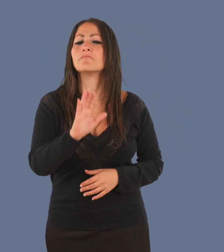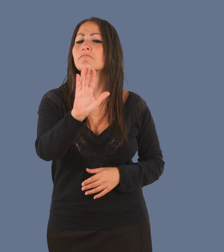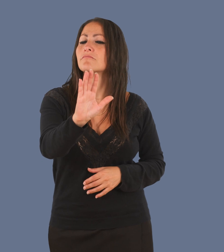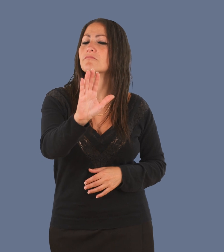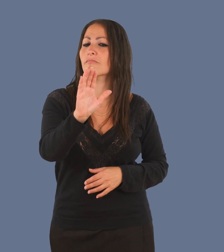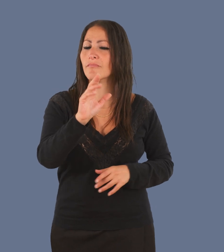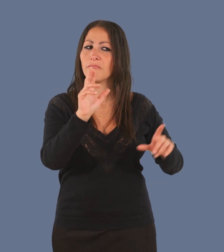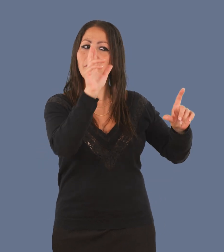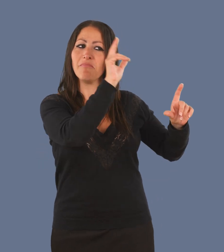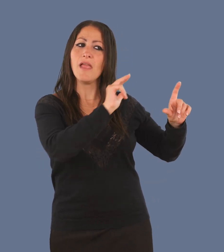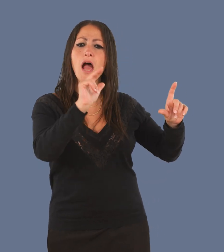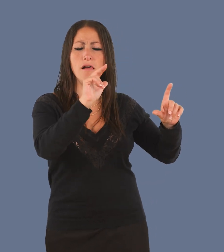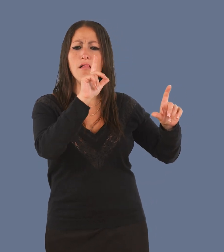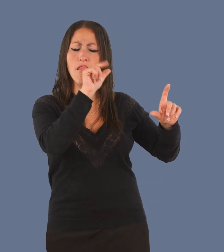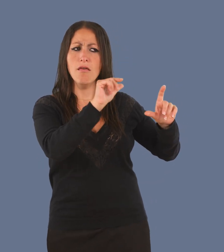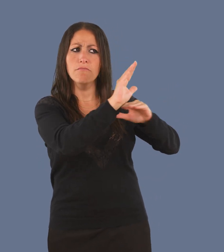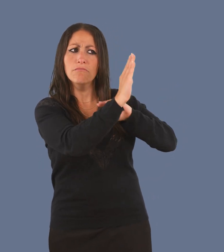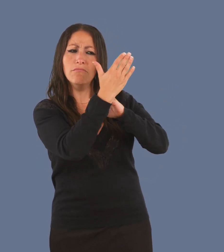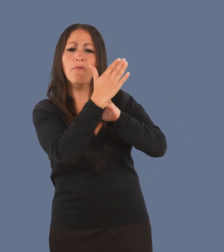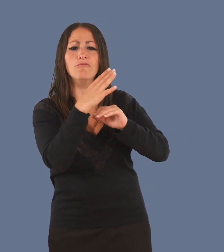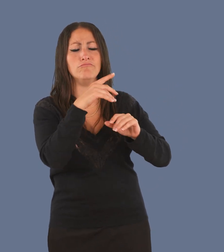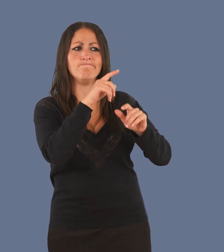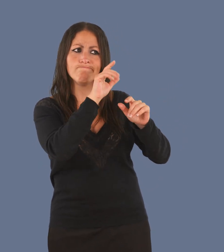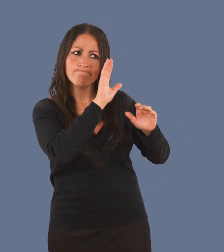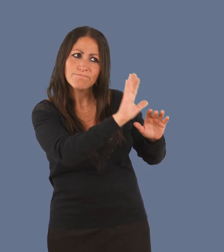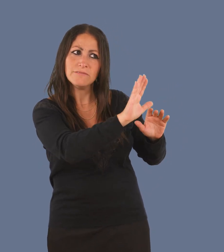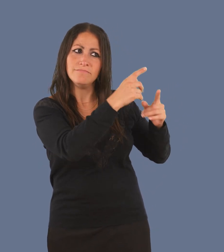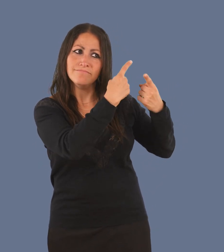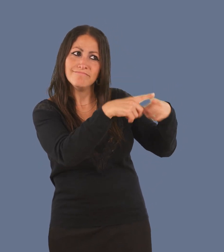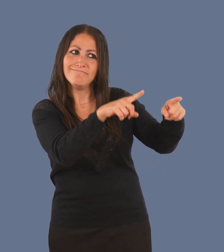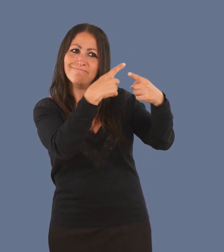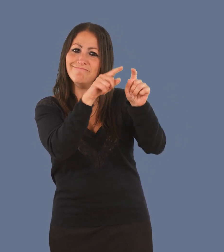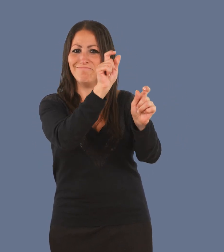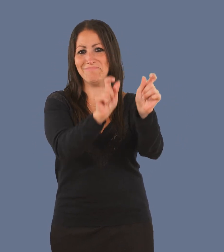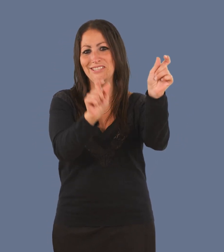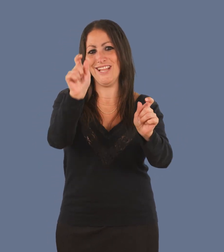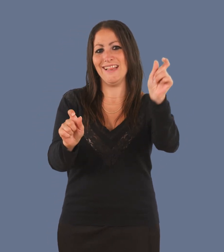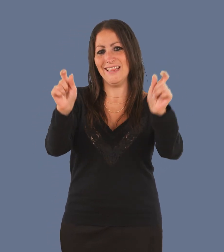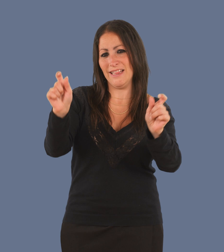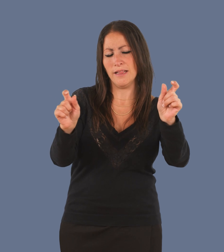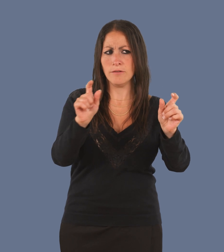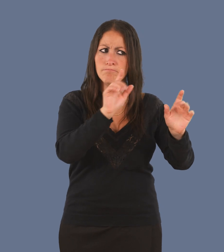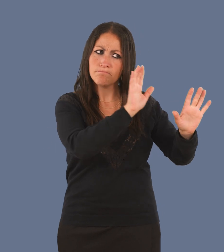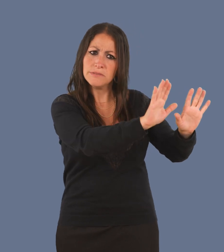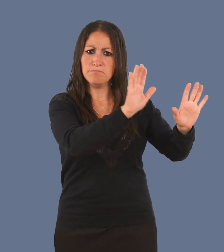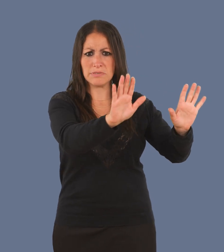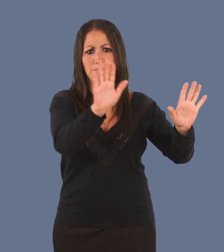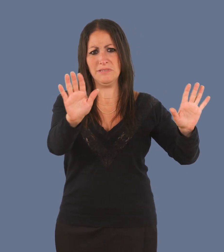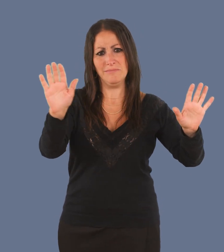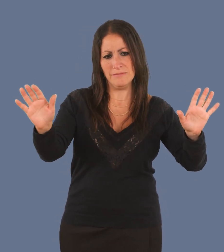Il note toutefois les détails qui permettent d’individualiser ses modèles